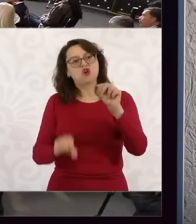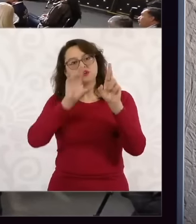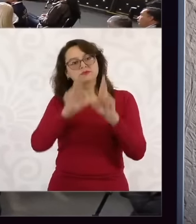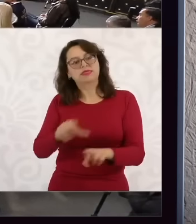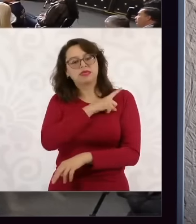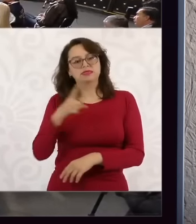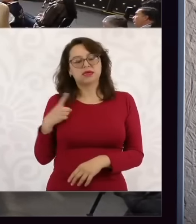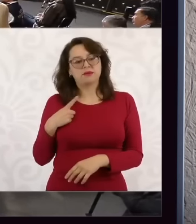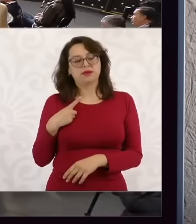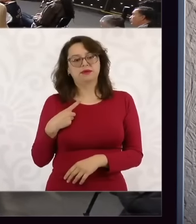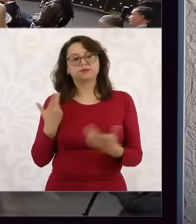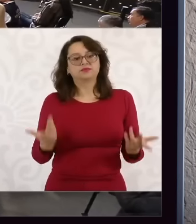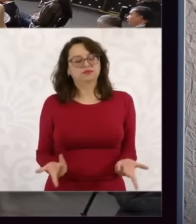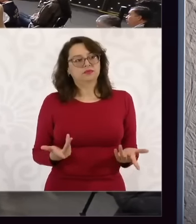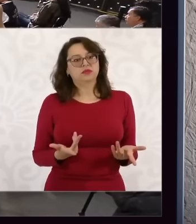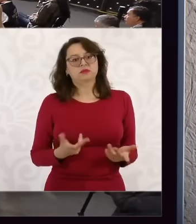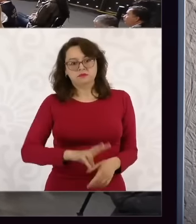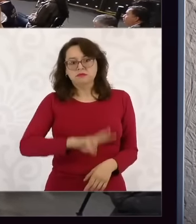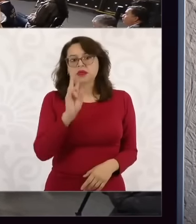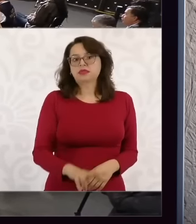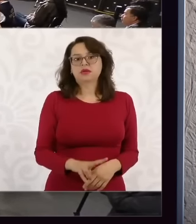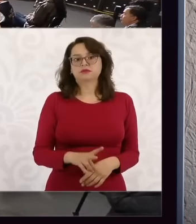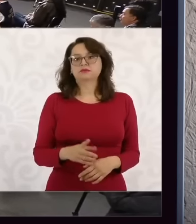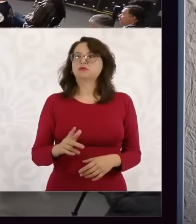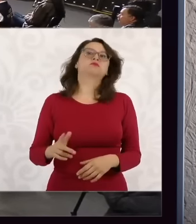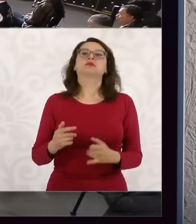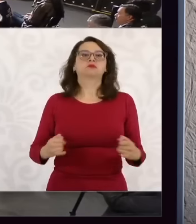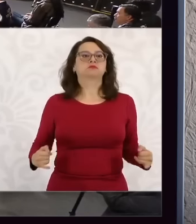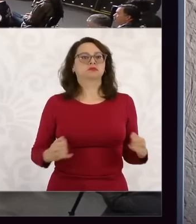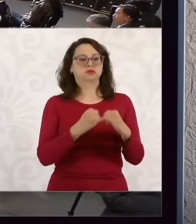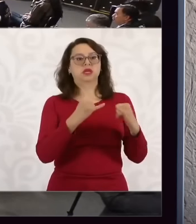hasta ahora hemos logrado un respeto muy grande de distintas instituciones del gobierno de los